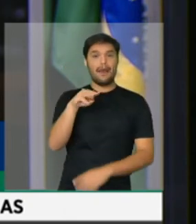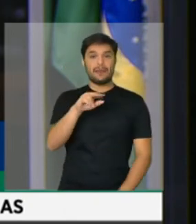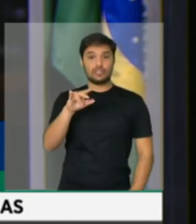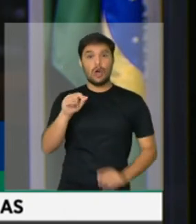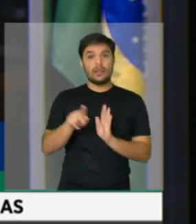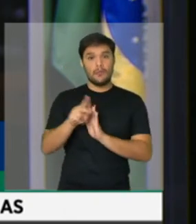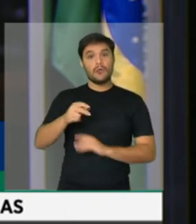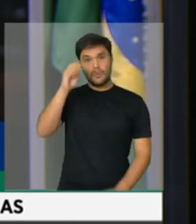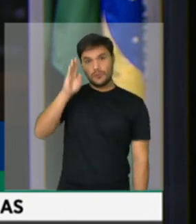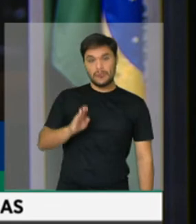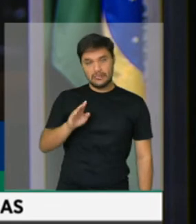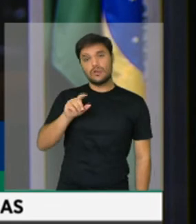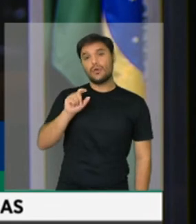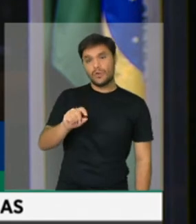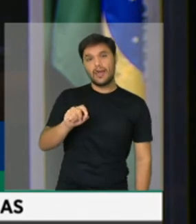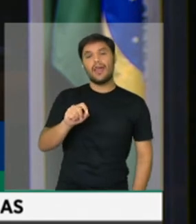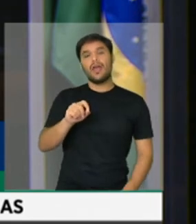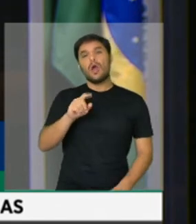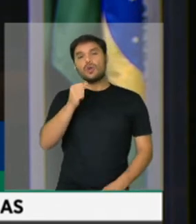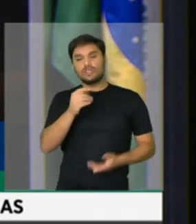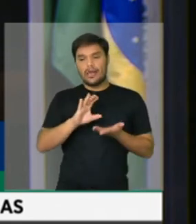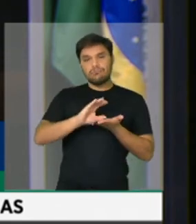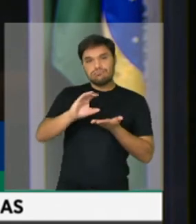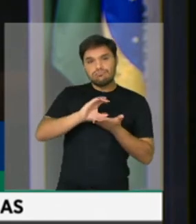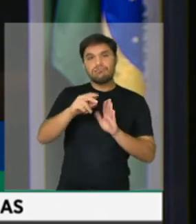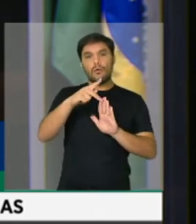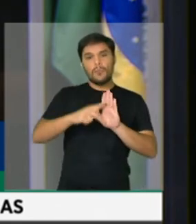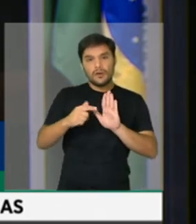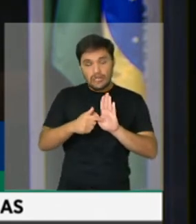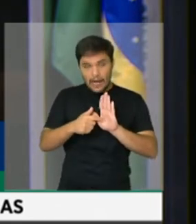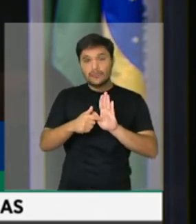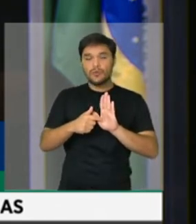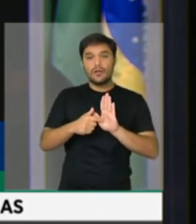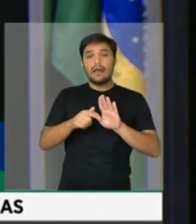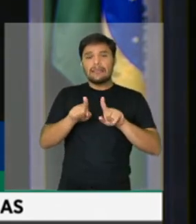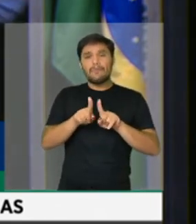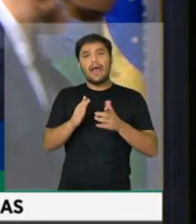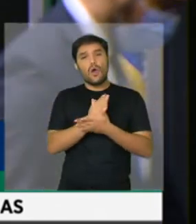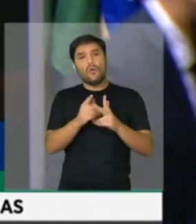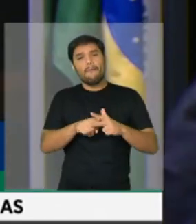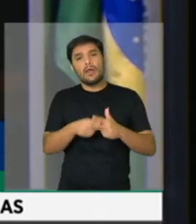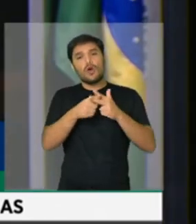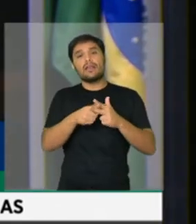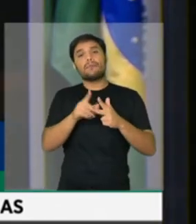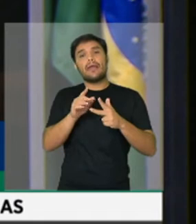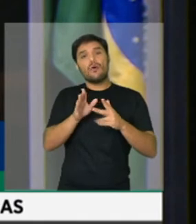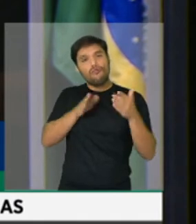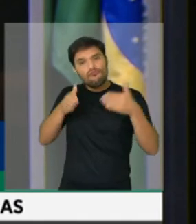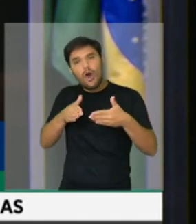NO PLANEJAMENTO DA UNIVERSALIZAÇÃO DO ACESSO ENERGIA ELÉTRICA E DO PLANEJAMENTO DA EXPANSÃO DE ENERGIA. AINDA SOBRE O PROGRAMA DE EXPANSÃO